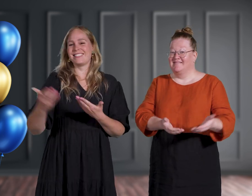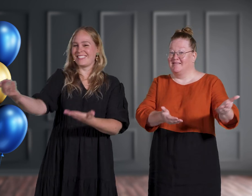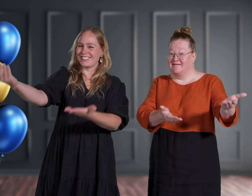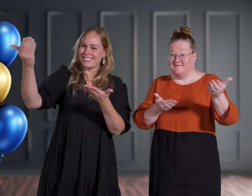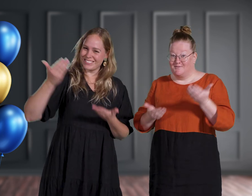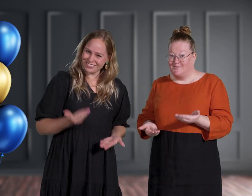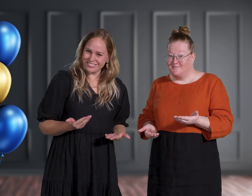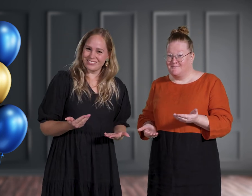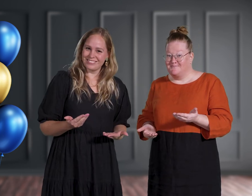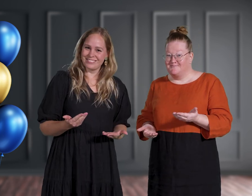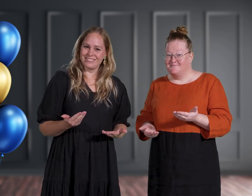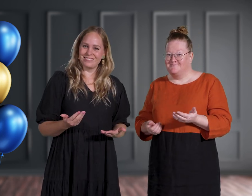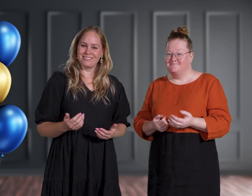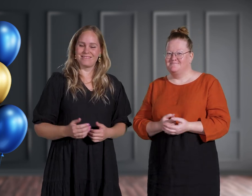Tervetuloa!